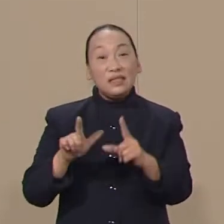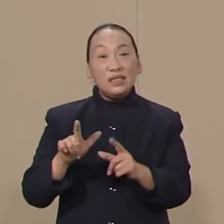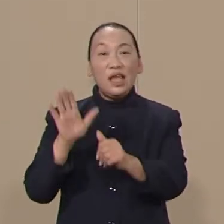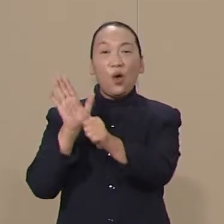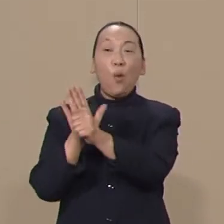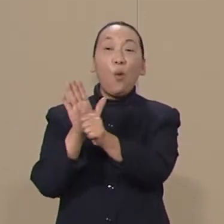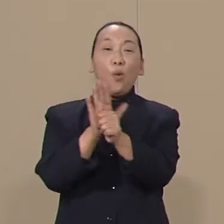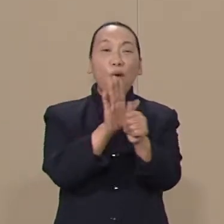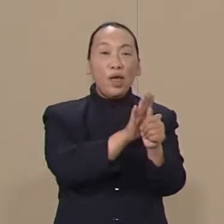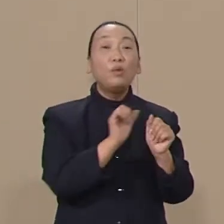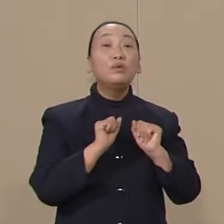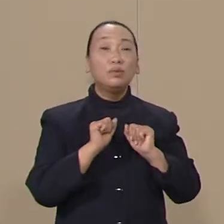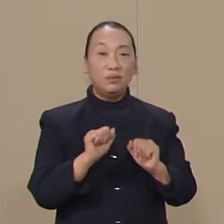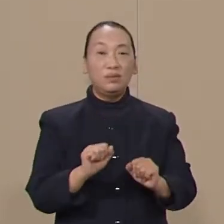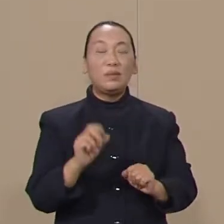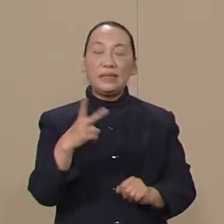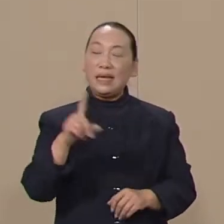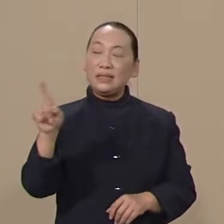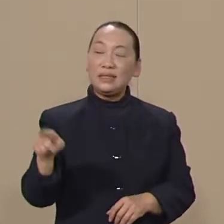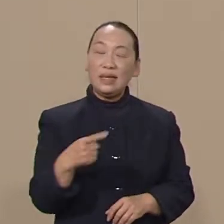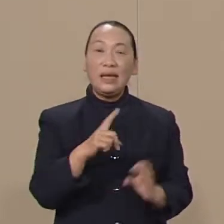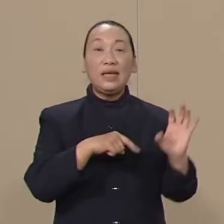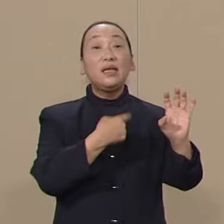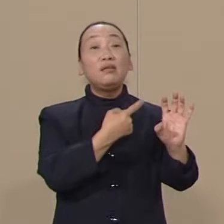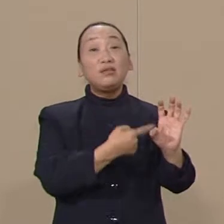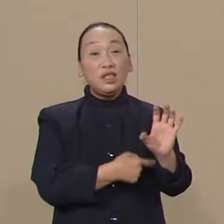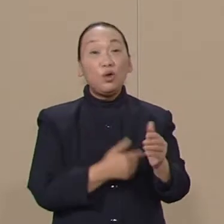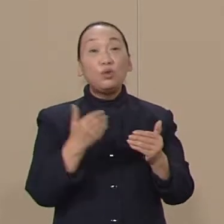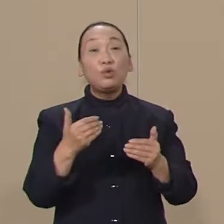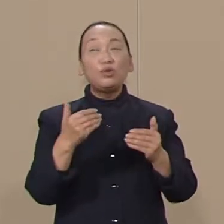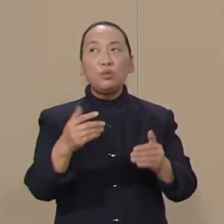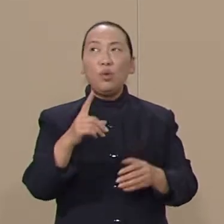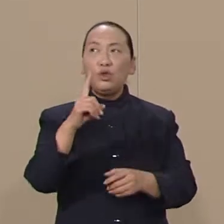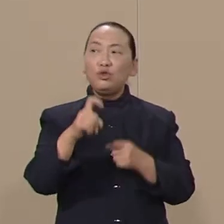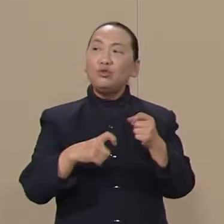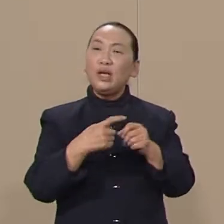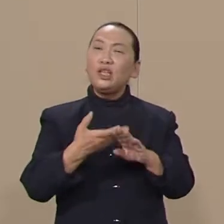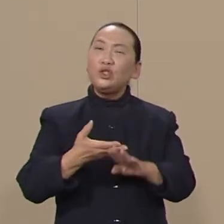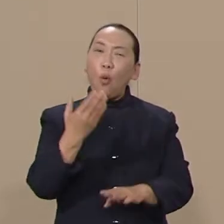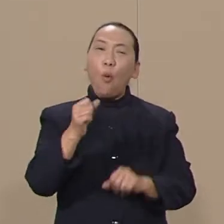そして 自然エネルギーの促進も 十数年間 社民党は 取り組んできました